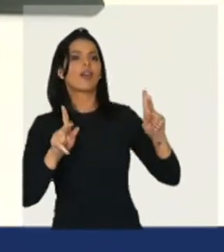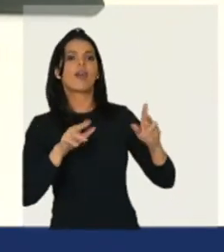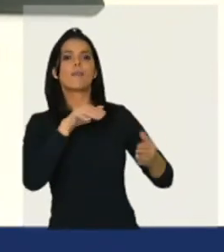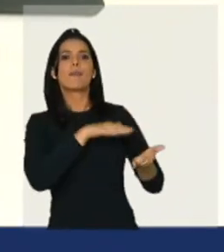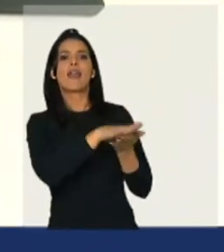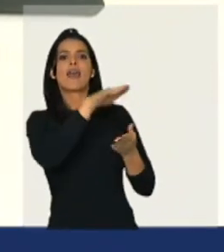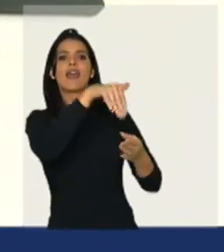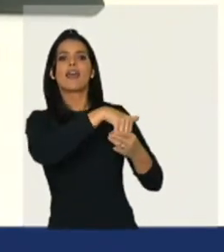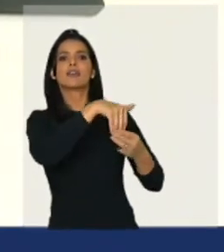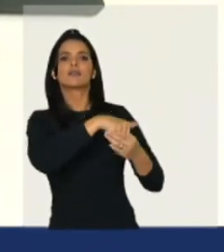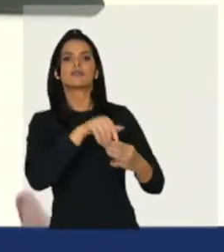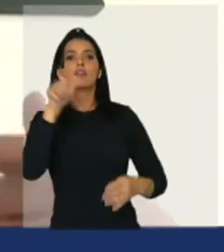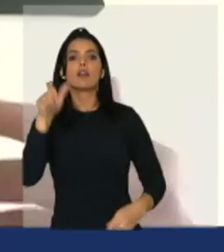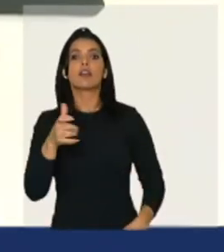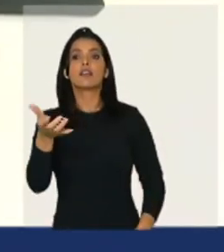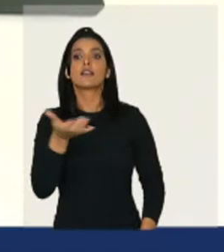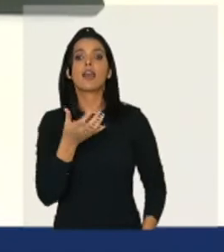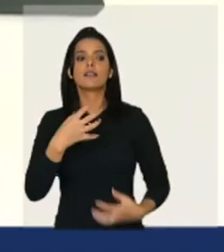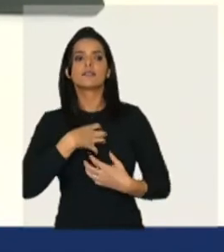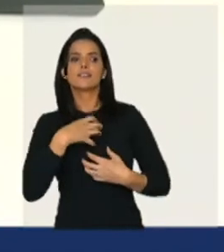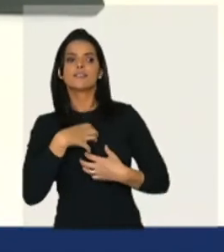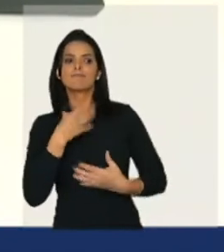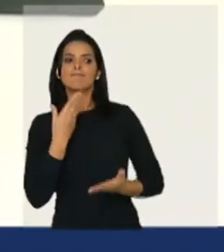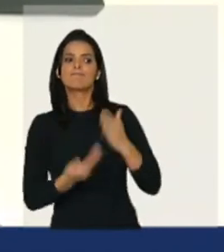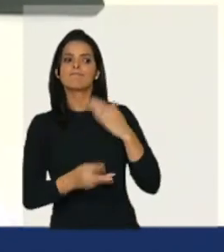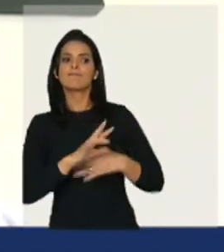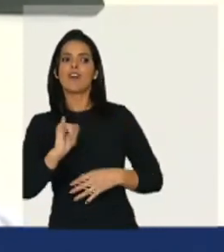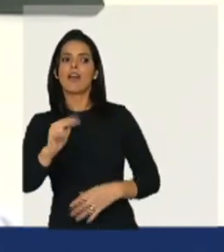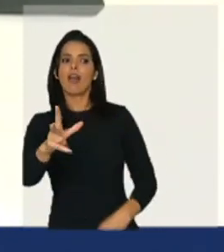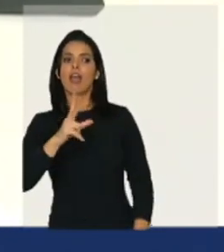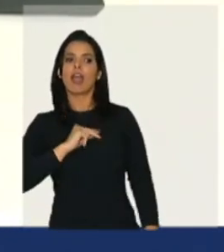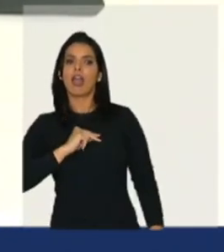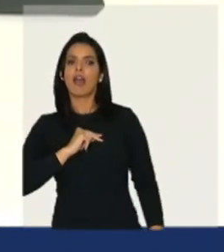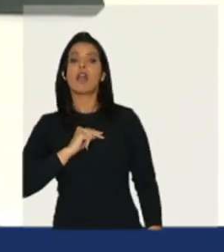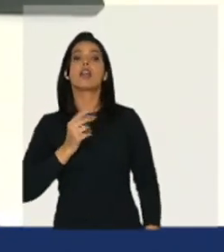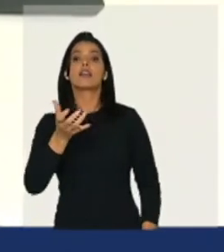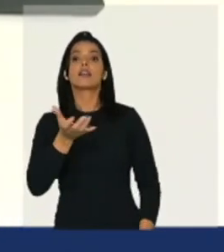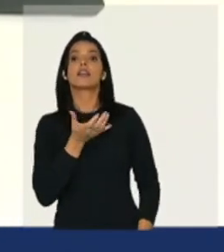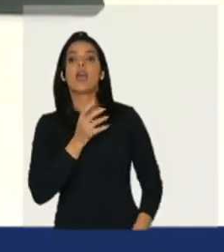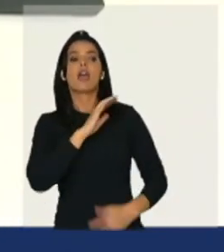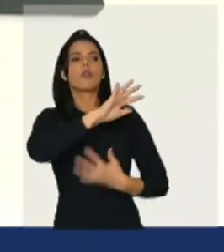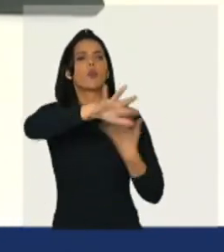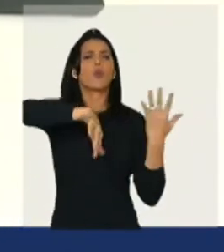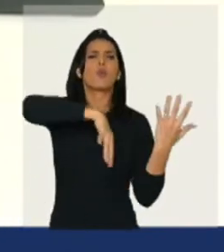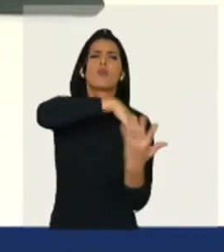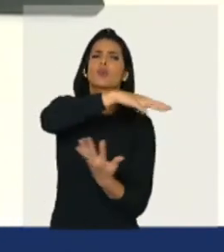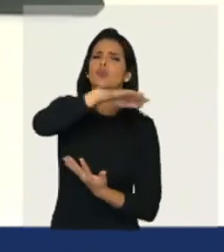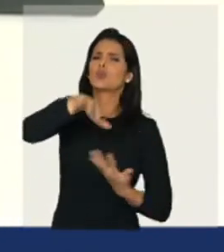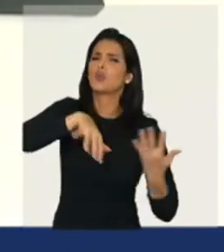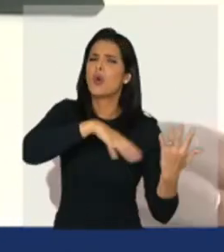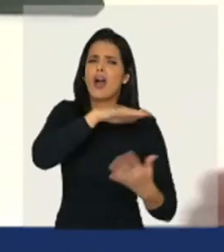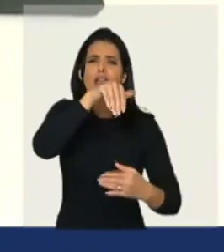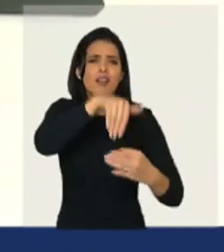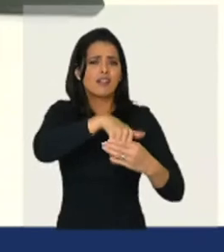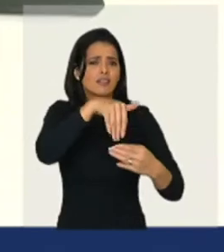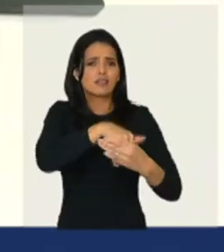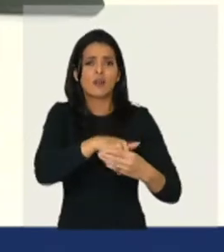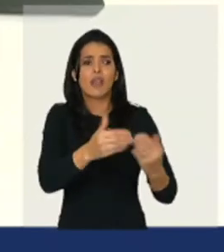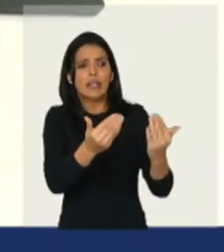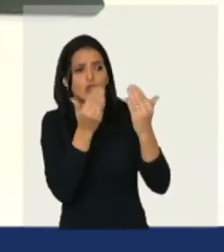ELETRÔNICO, ELE PEDE IMPRESSO, NA VERDADE, ESTÁ SENTINDO QUE VAI PERDER A ELEIÇÃO, QUER TUMULTUAR, ELE QUER TUMULTUAR A DEMOCRACIA, COMO FEZ TRUMP NOS ESTADOS